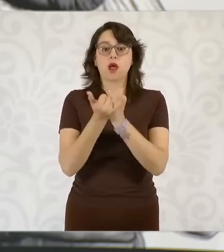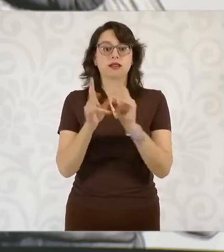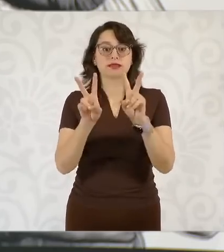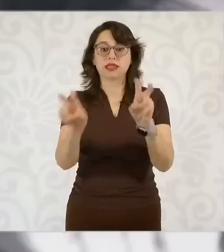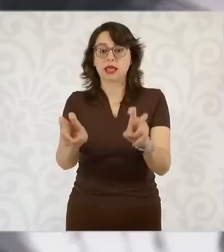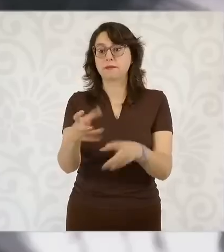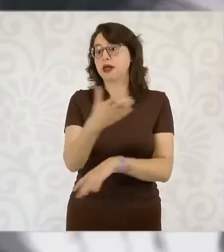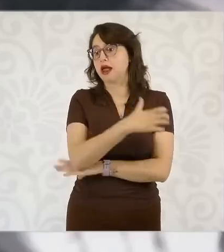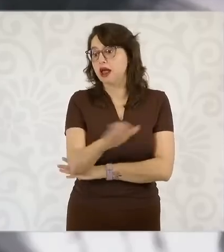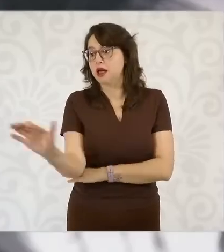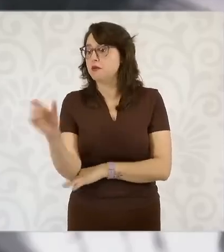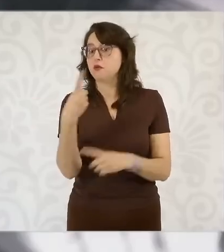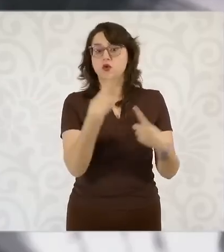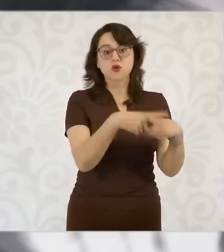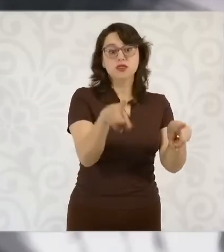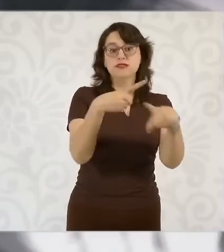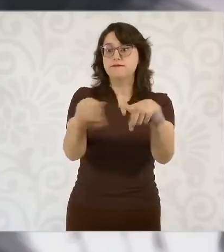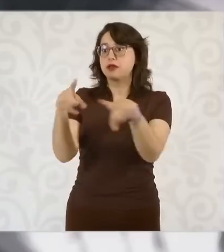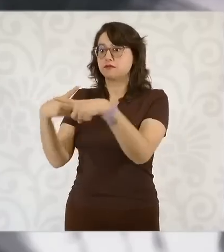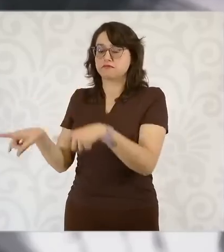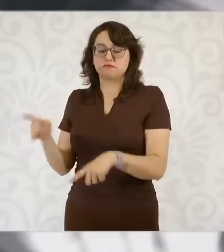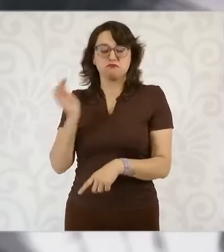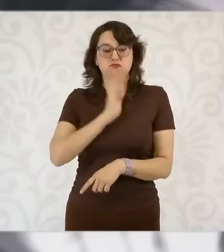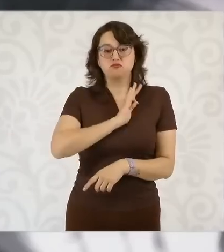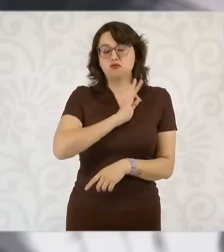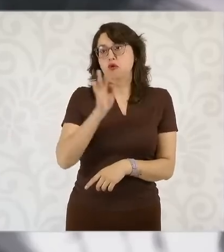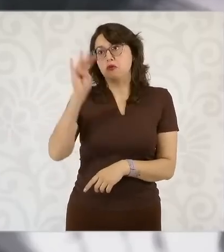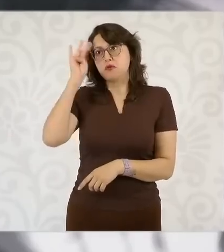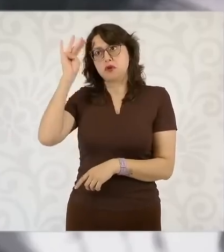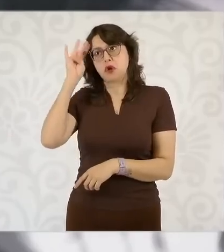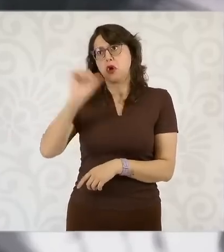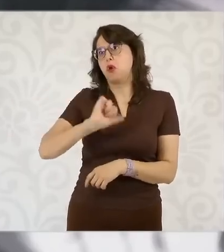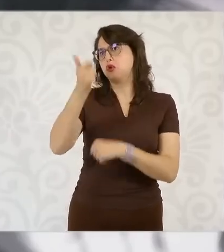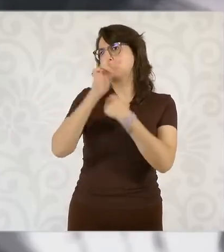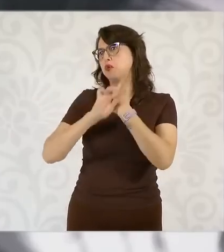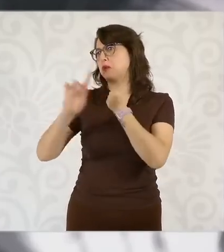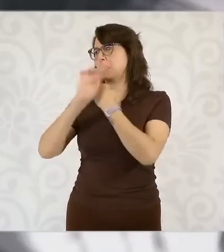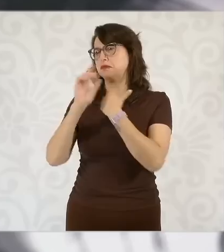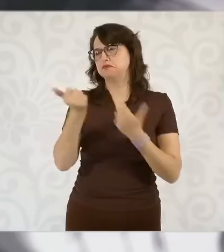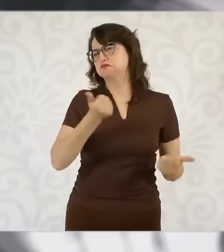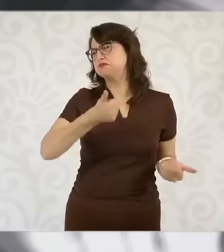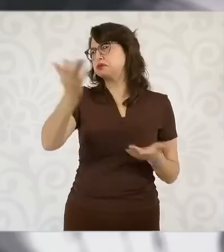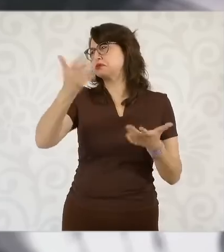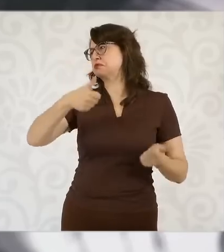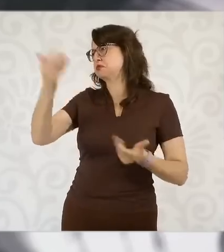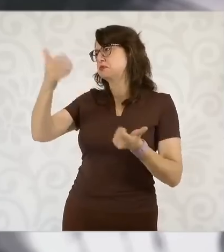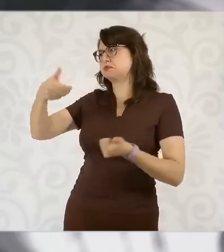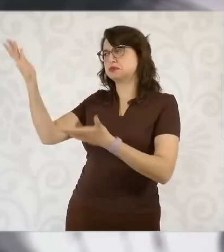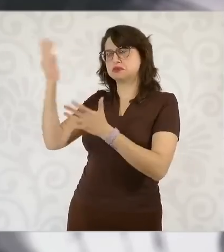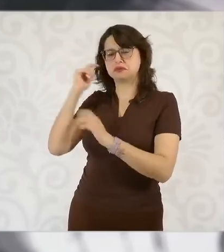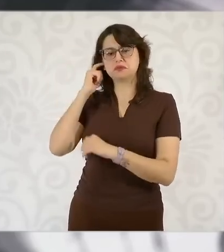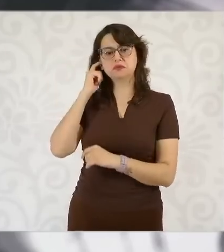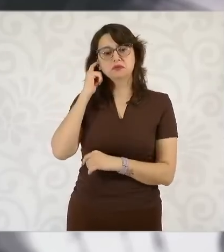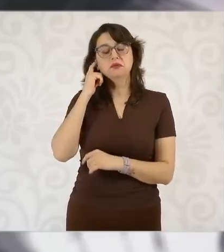también eh También pueden irse a otros lugares no Y también podemos recibir importaciones de otros